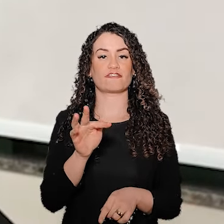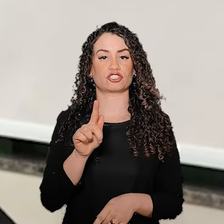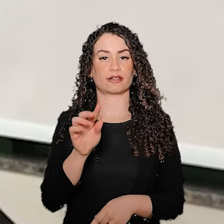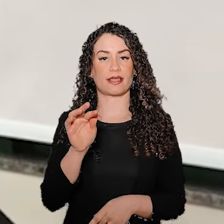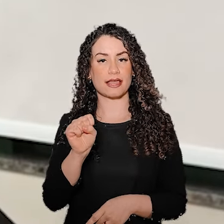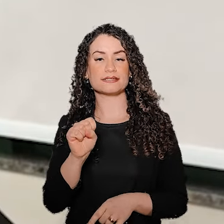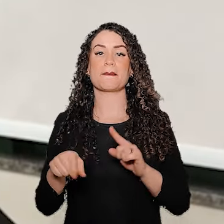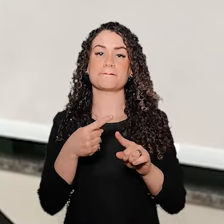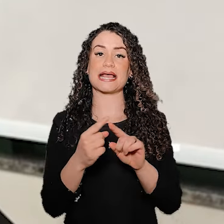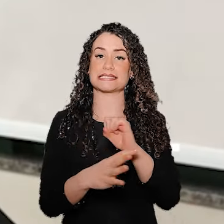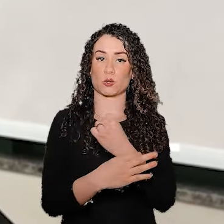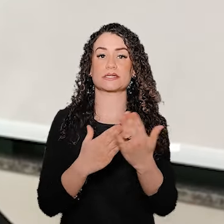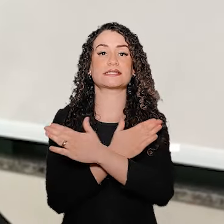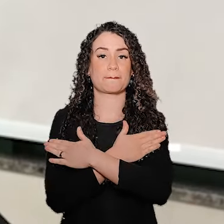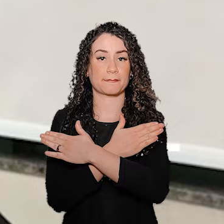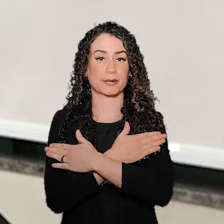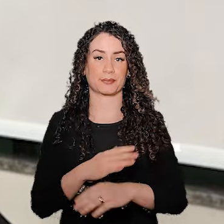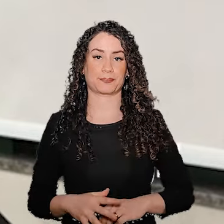além da entrega das vias do Seguro-Desemprego.